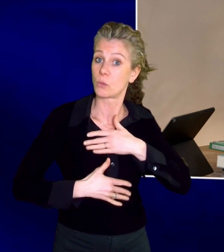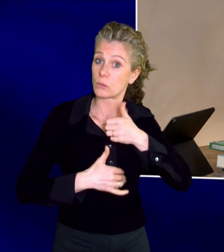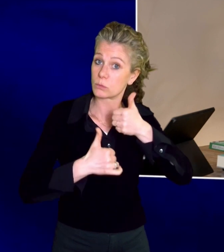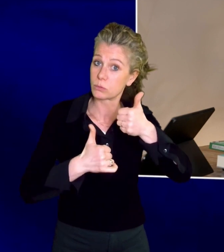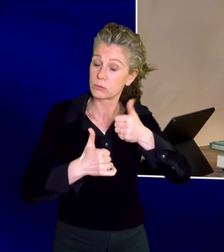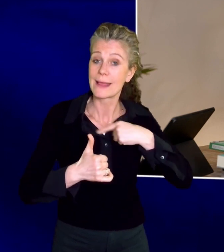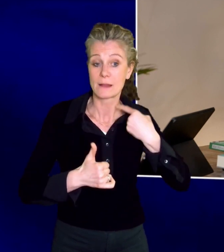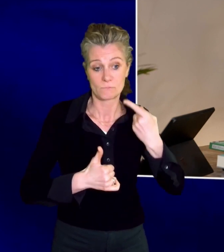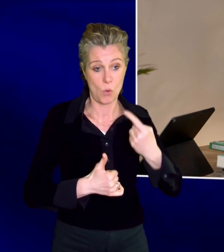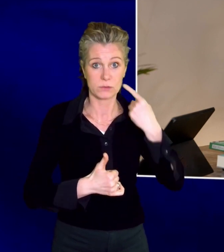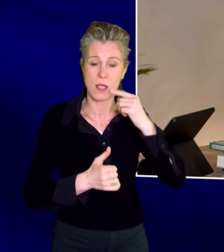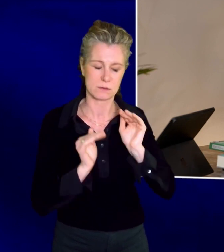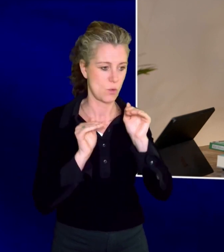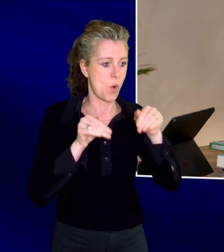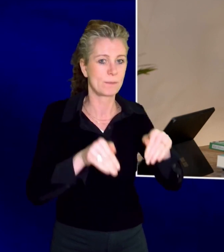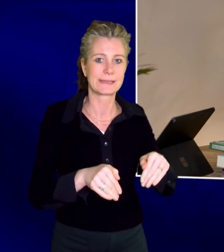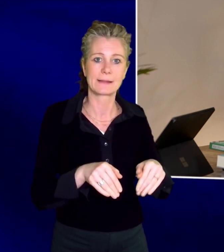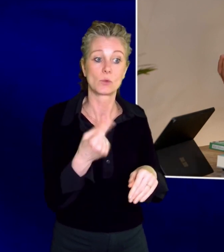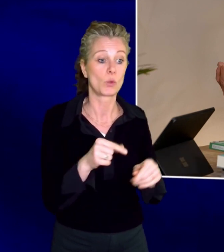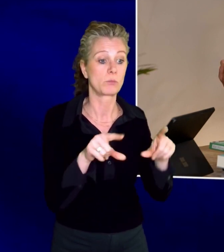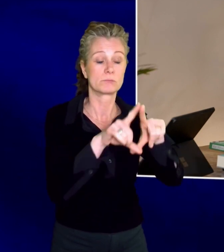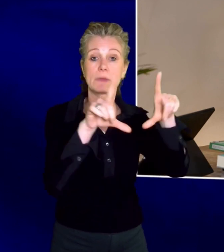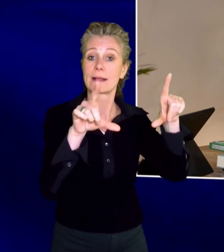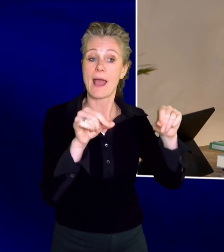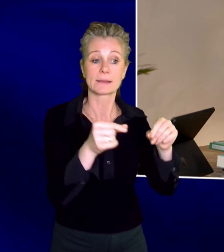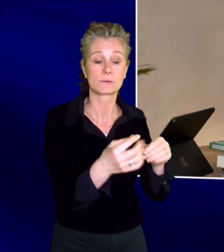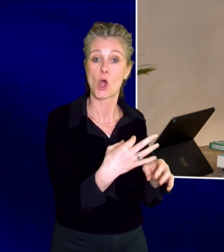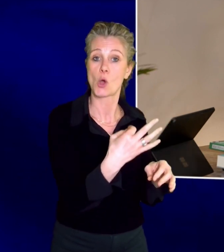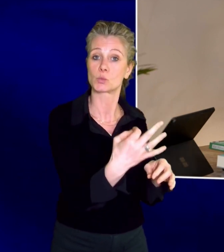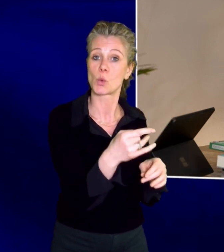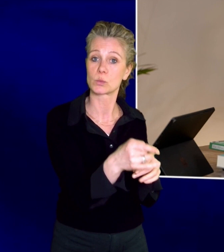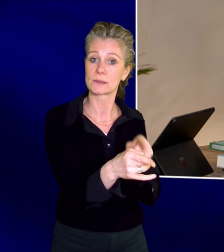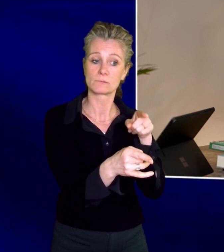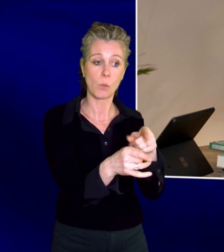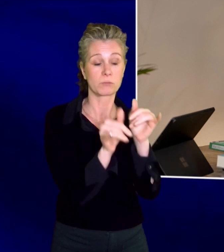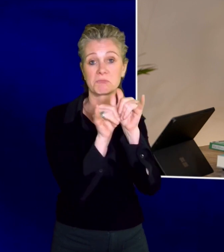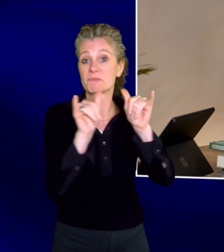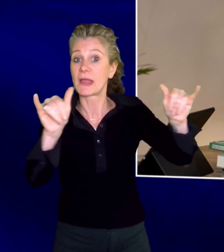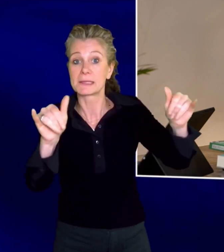en er valt een uitnodiging in de bus voor een feest, waar je door omstandigheden zegt: